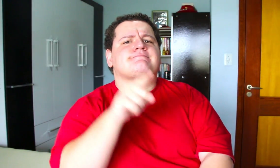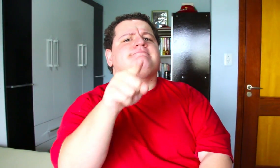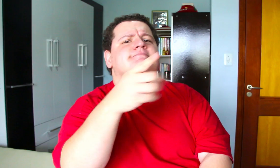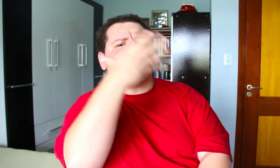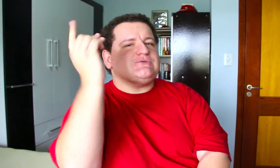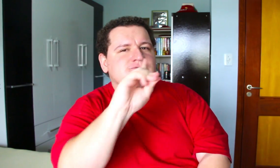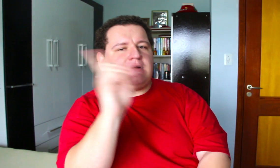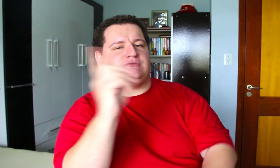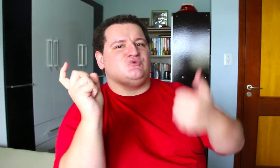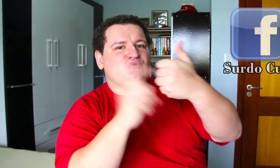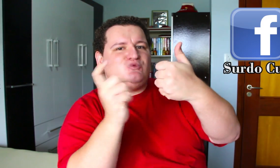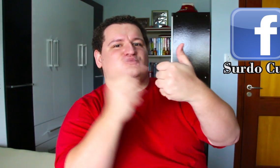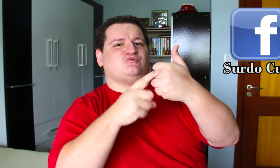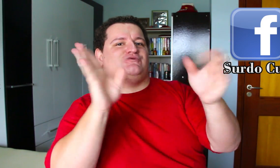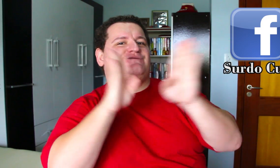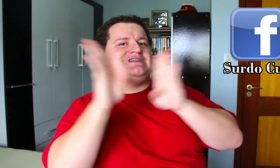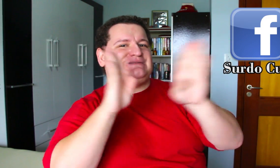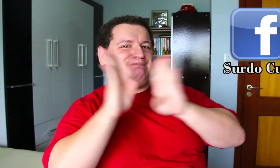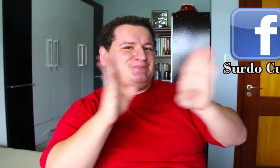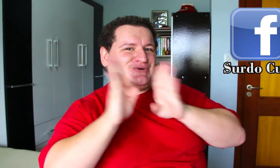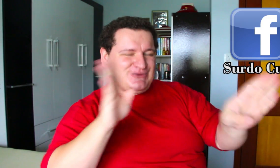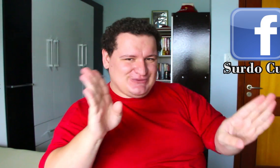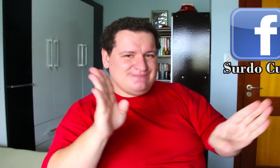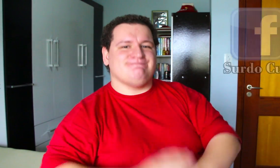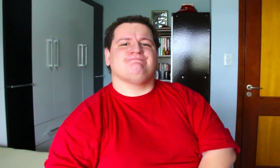E não esqueça de curtir a página do Facebook.